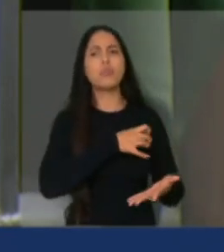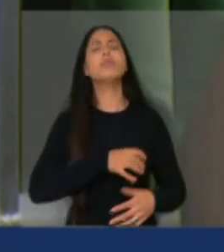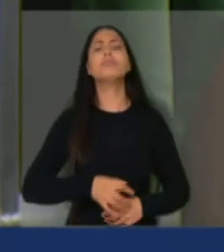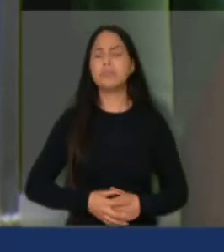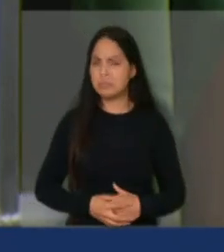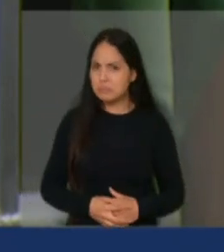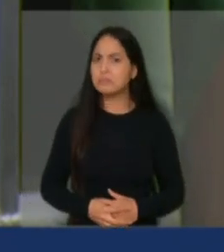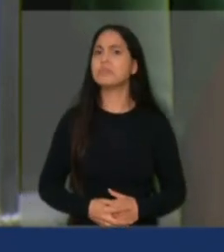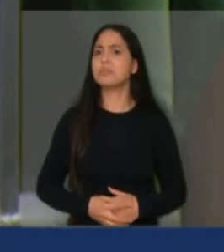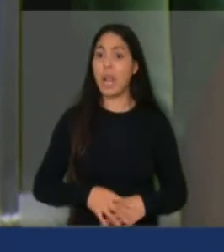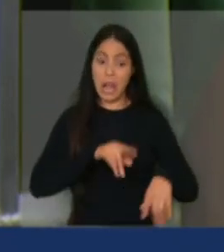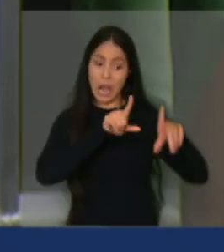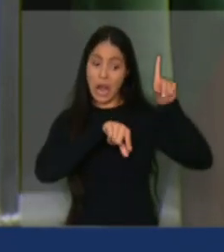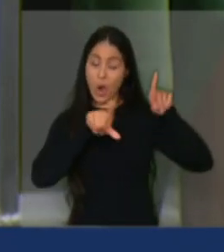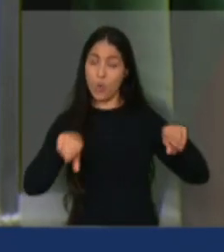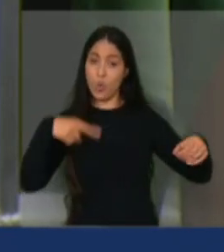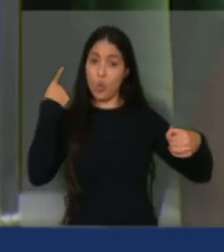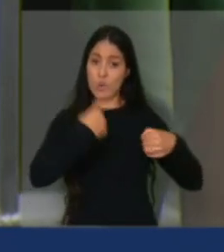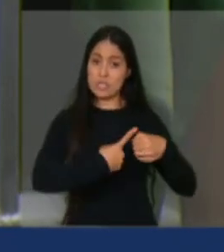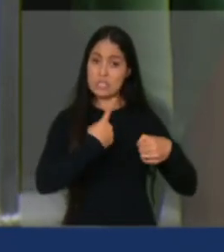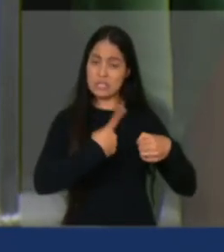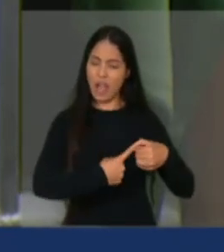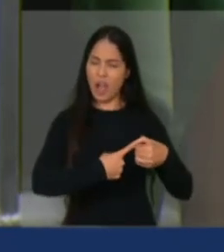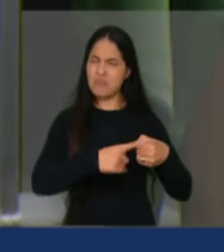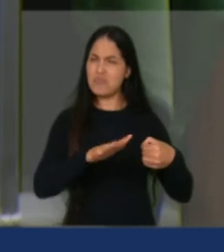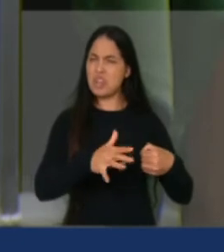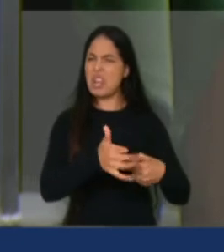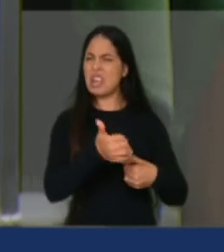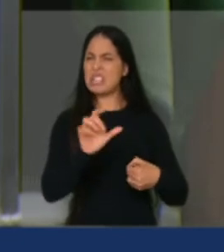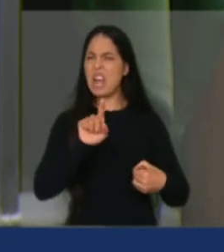MUITOS DELAS, COM MENOS DE DEZ MIL HABITANTES, MAIORIA DESSAS CIDADES NUNCA TIVERAM A OPORTUNIDADE DE TER UM